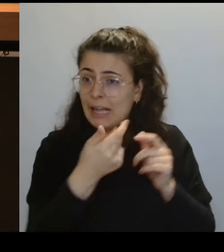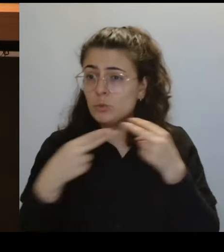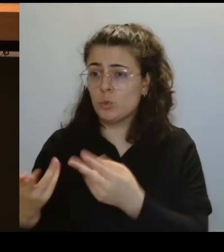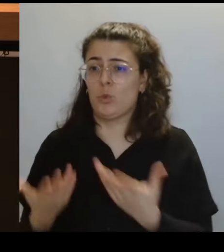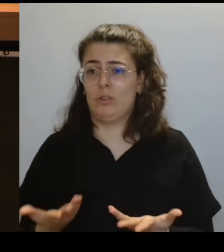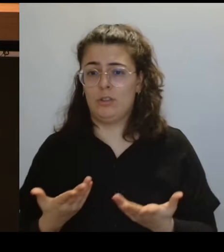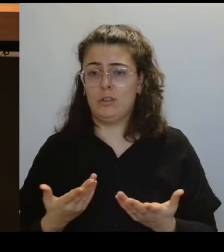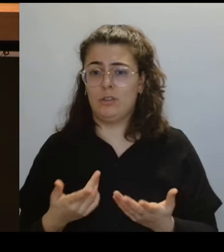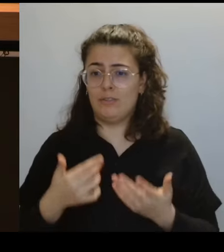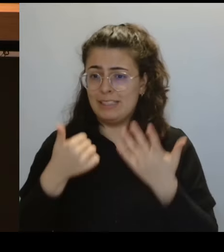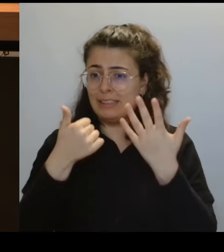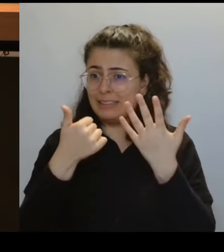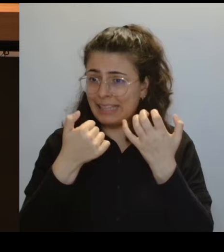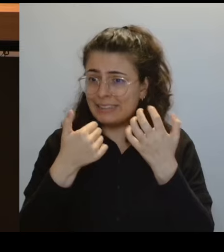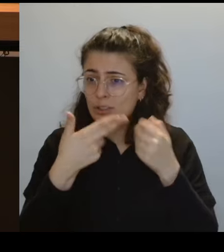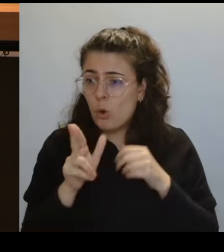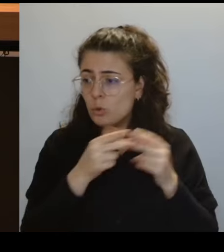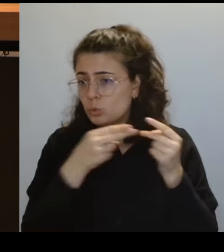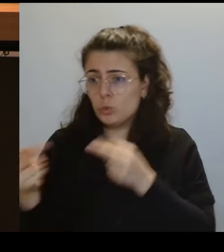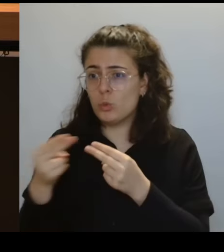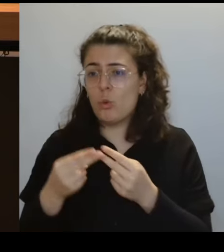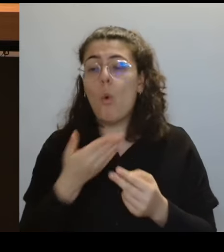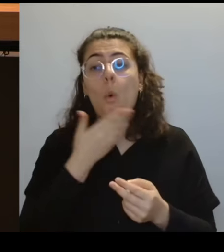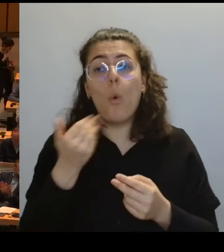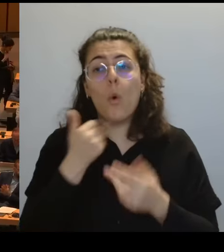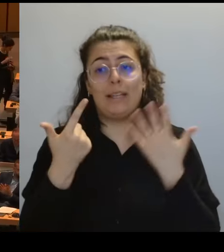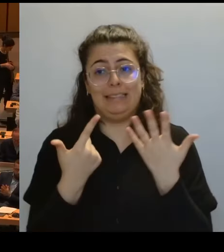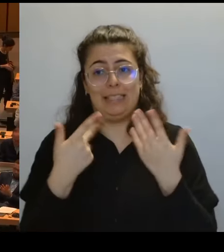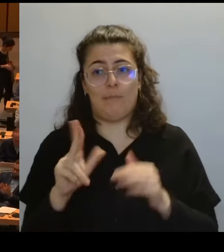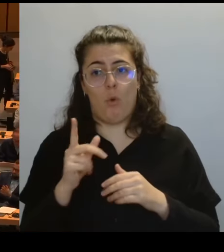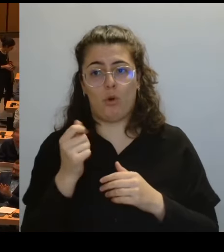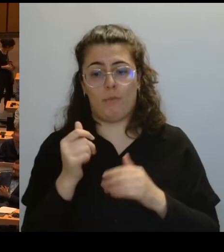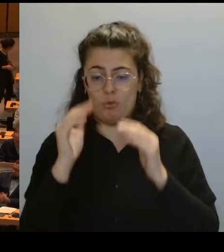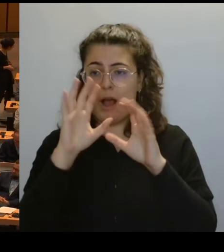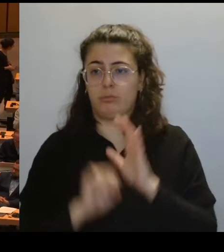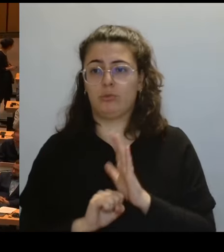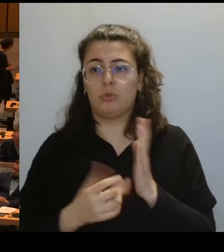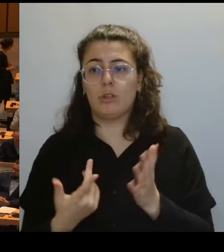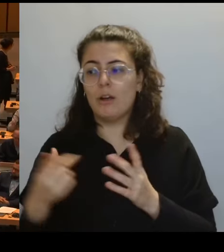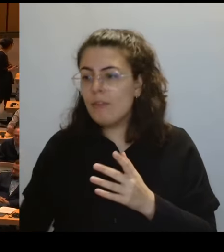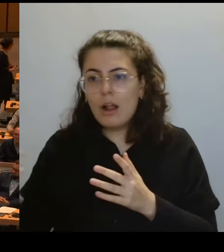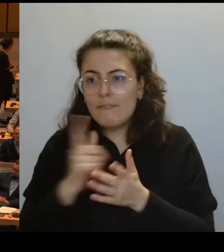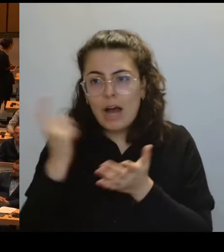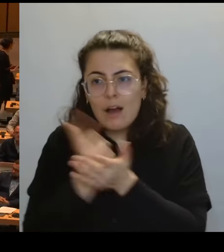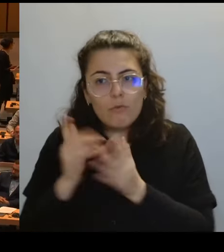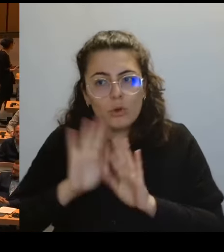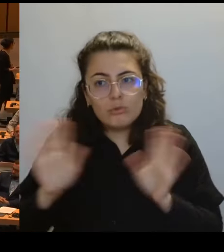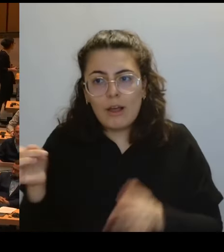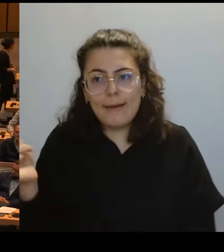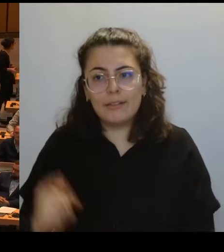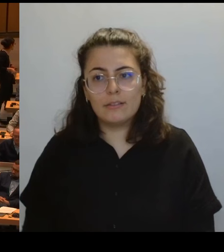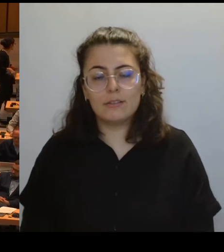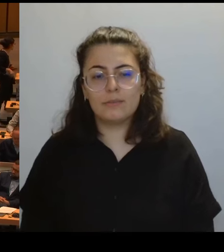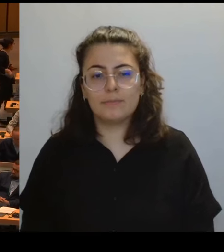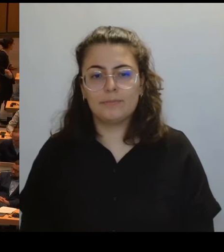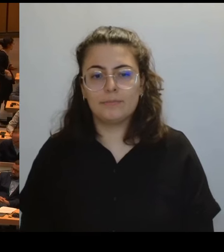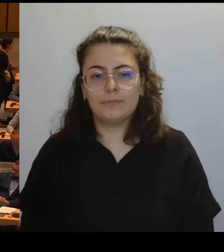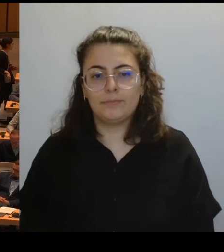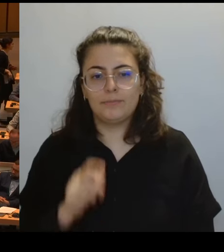kriegen und zwar ohne 7 € Gebühr, weil das haben sie nicht zu verantworten. (Beifall) Und noch ein letzter Gedanke. In unserem Antrag haben wir ja